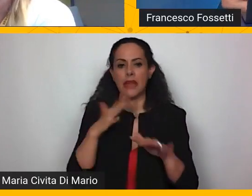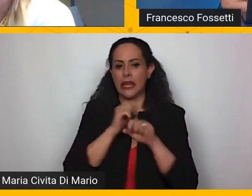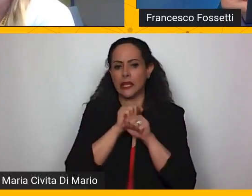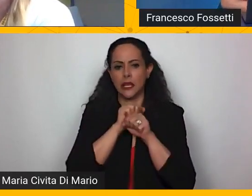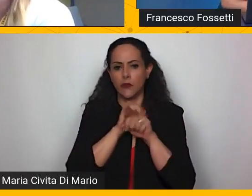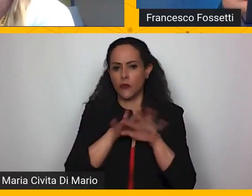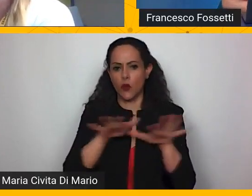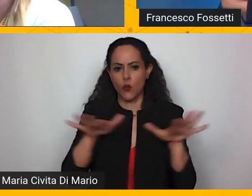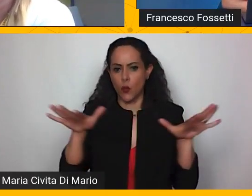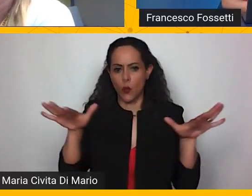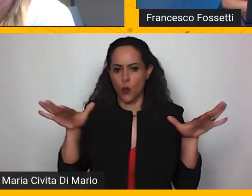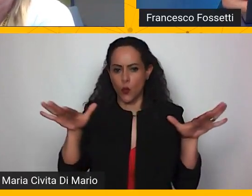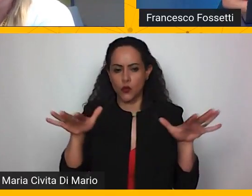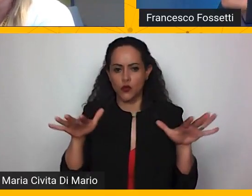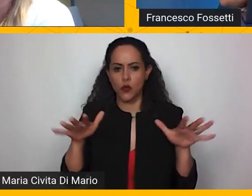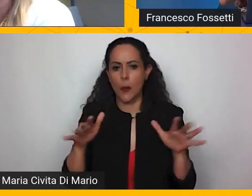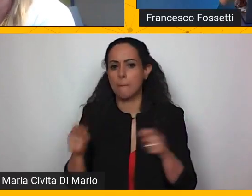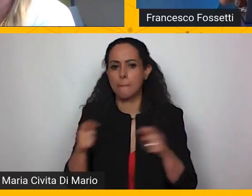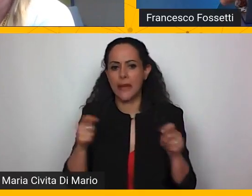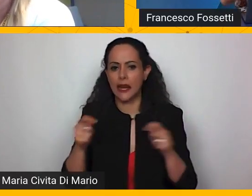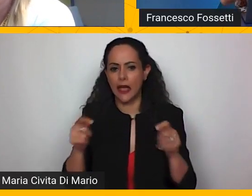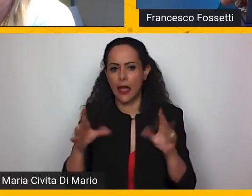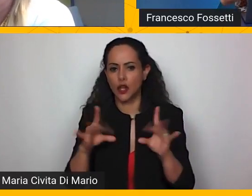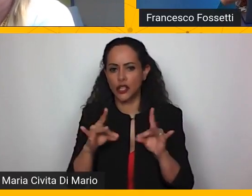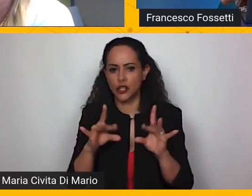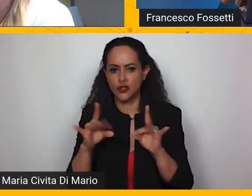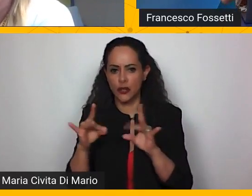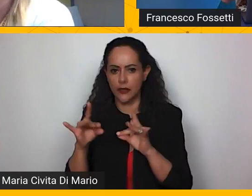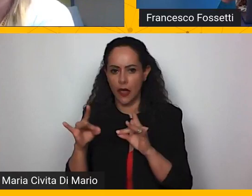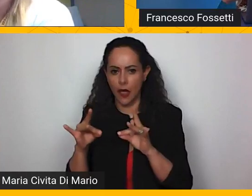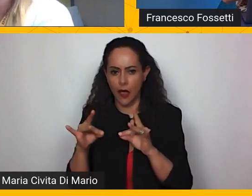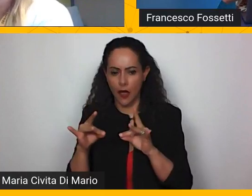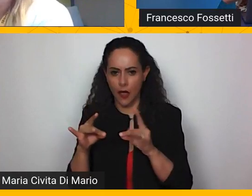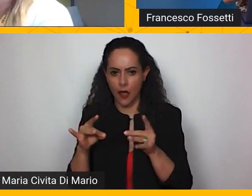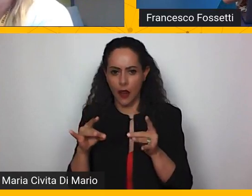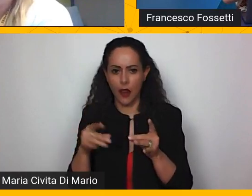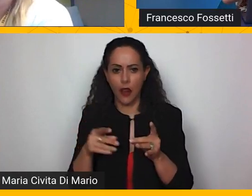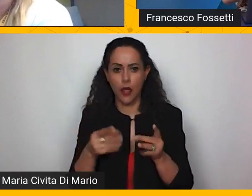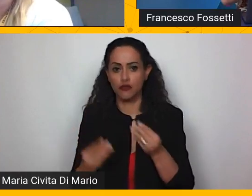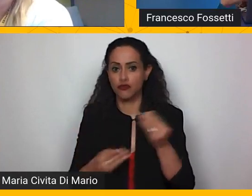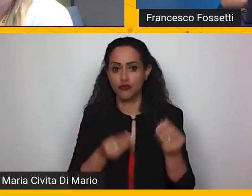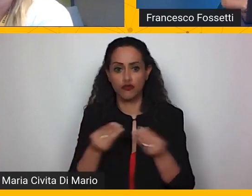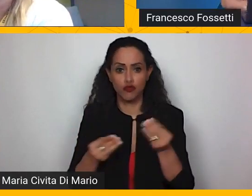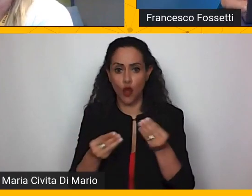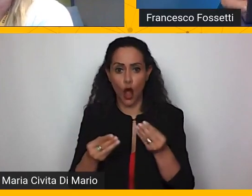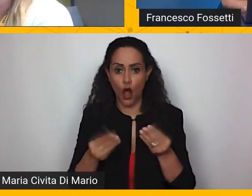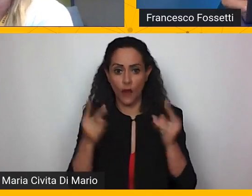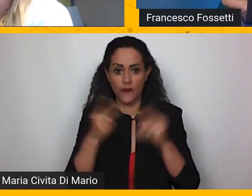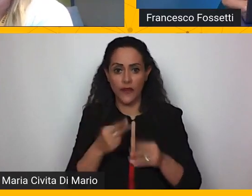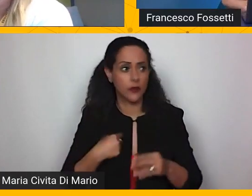è sempre più diffuso anche il mh il mercato digitale quindi il gioco non si più in copia